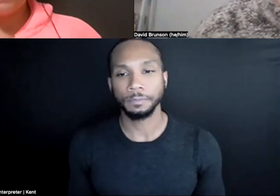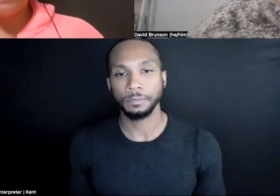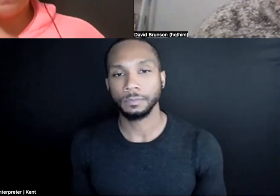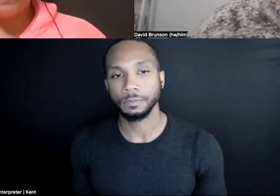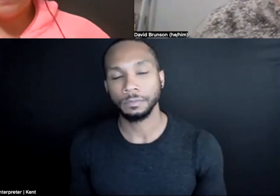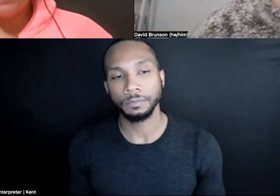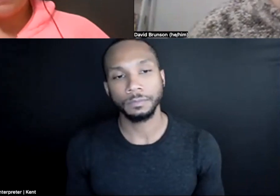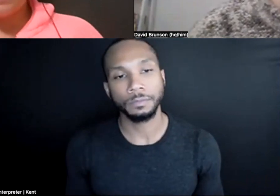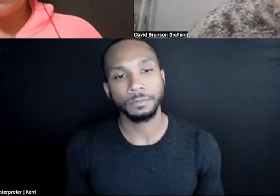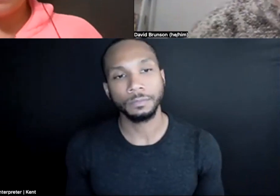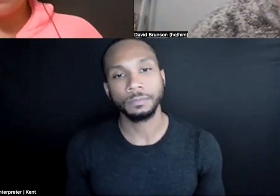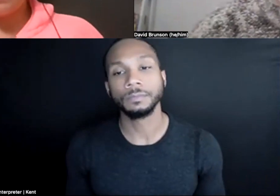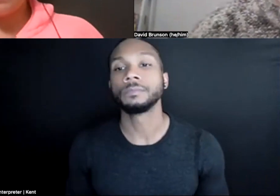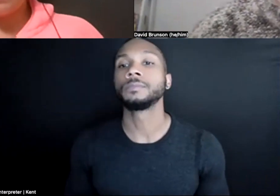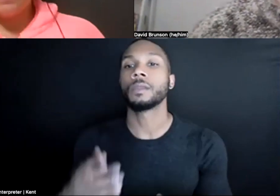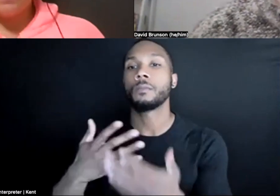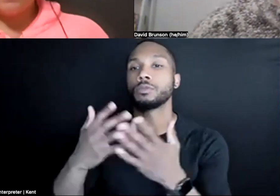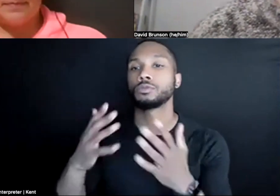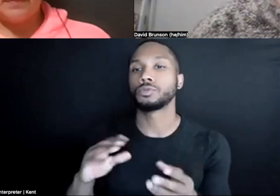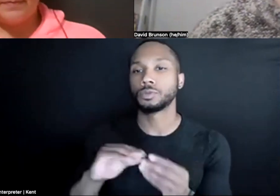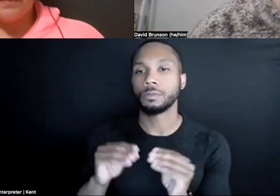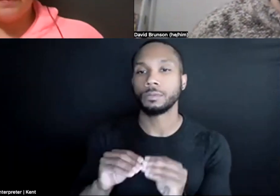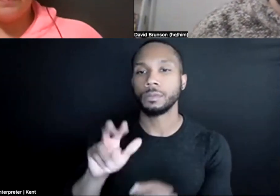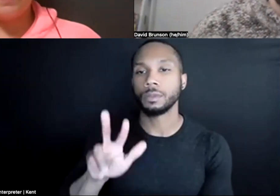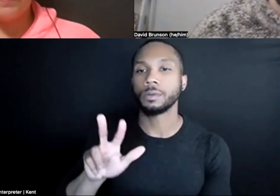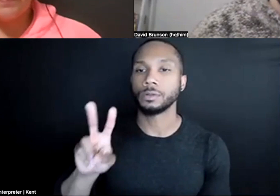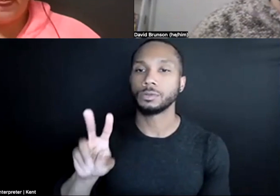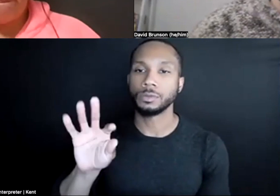Gracias! Prisoner no.